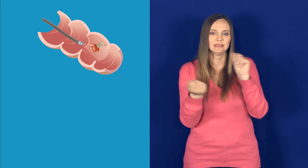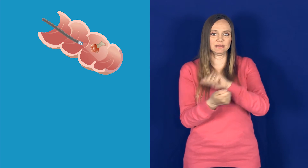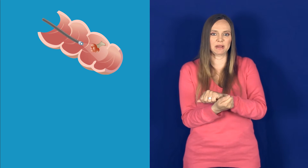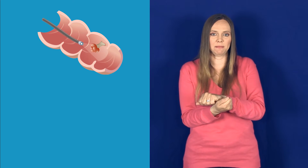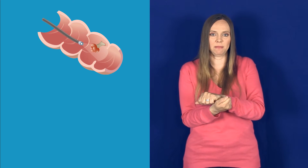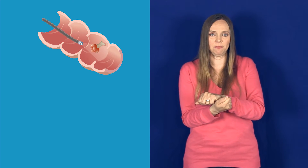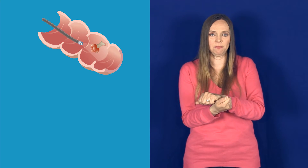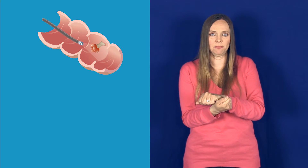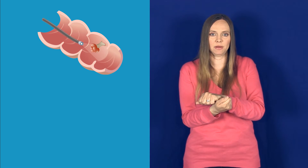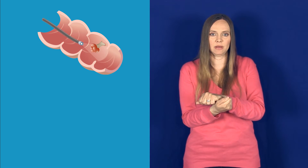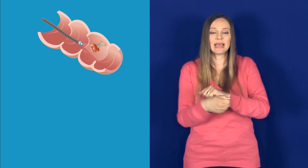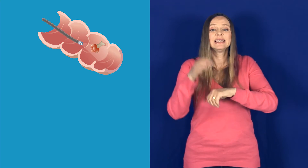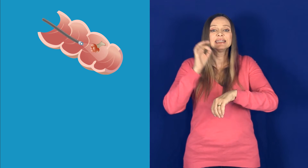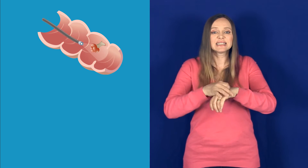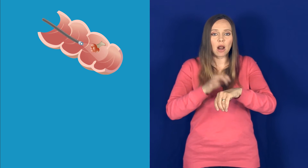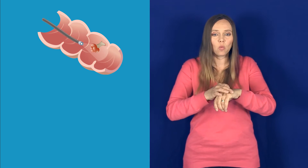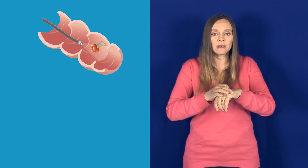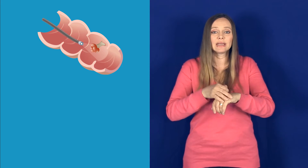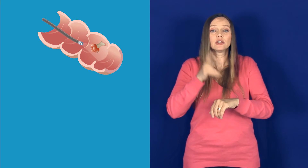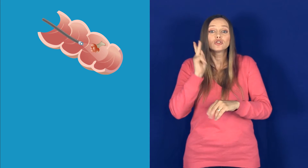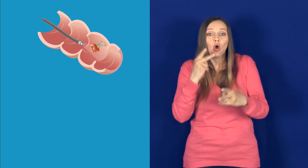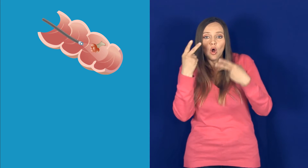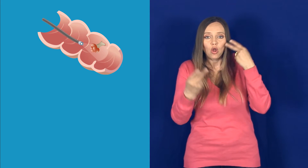Zdravnik s kolonoskopijo ugotovi te spremembe.